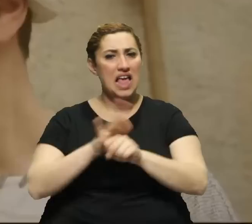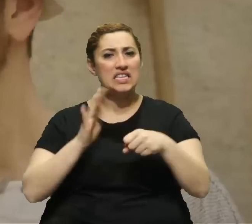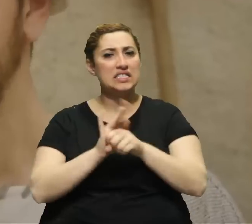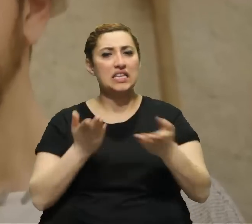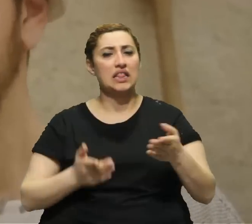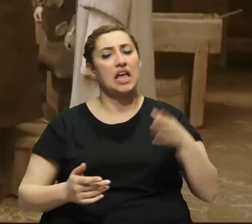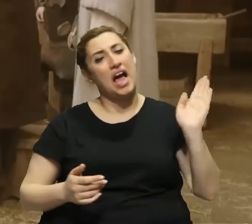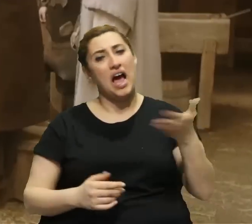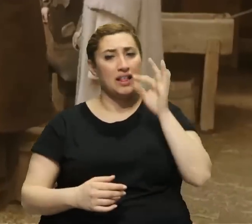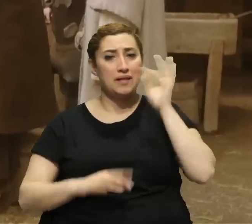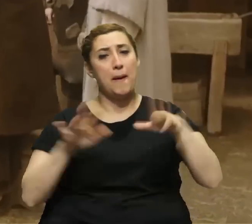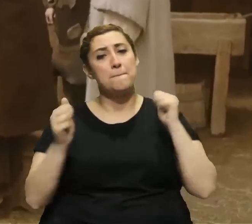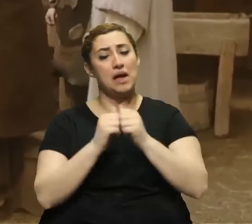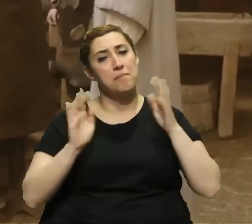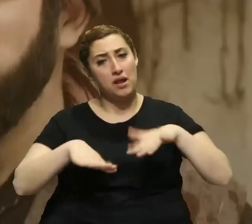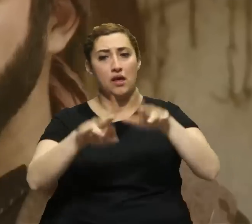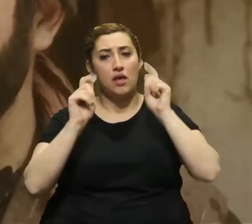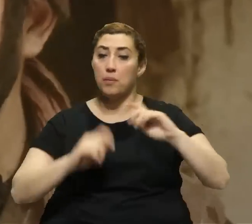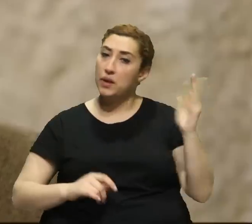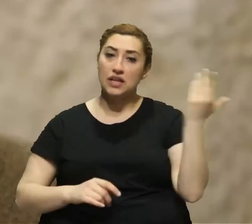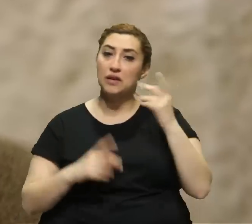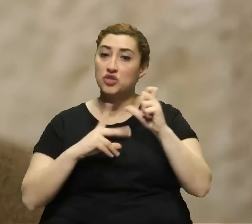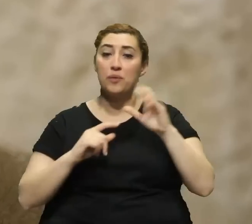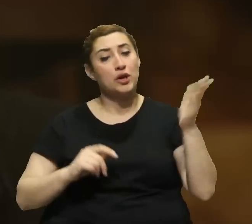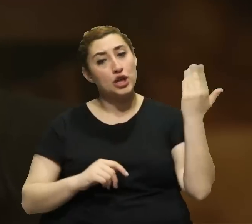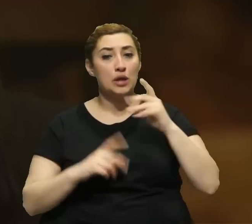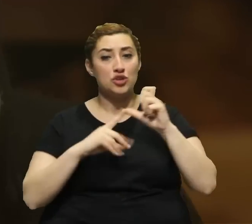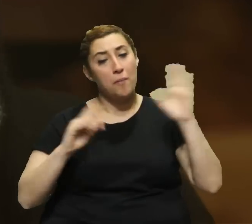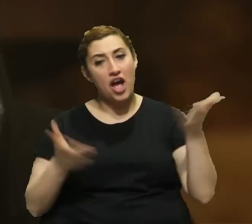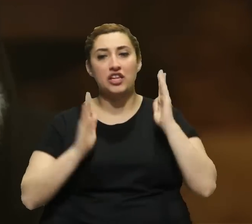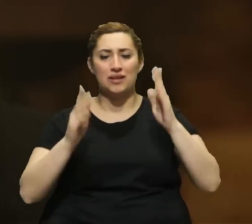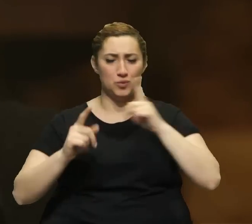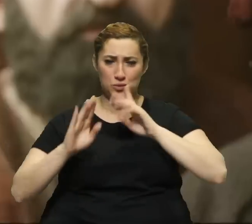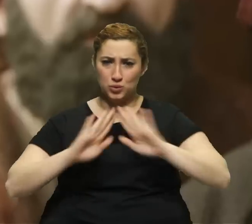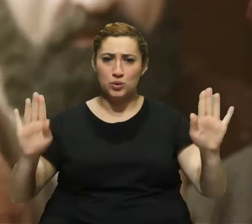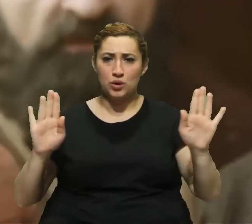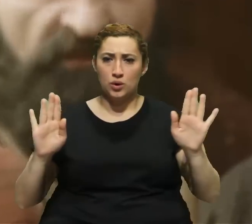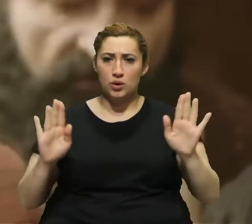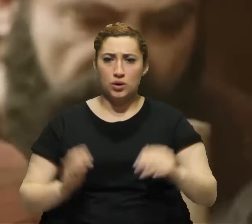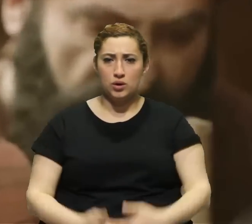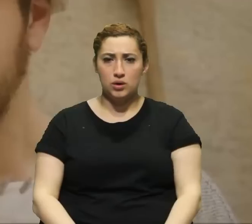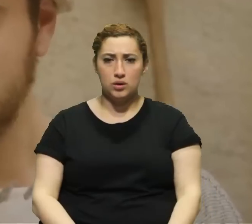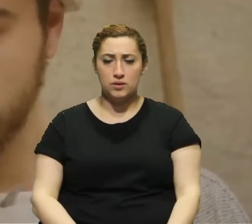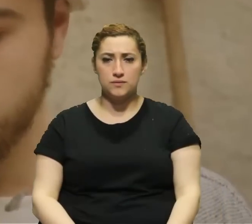De hadi ağalar, hep birlikte gidelim o zaman! Gidelim Şeyh'im! -Gidelim Şeyh'im hadi gidelim! Destur!